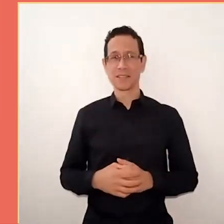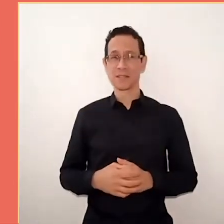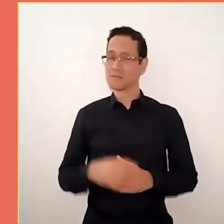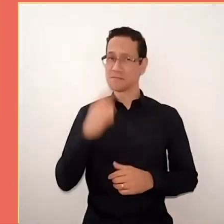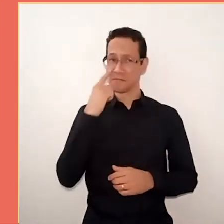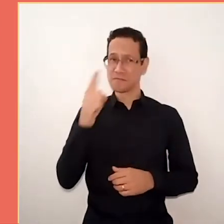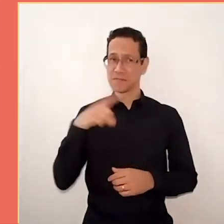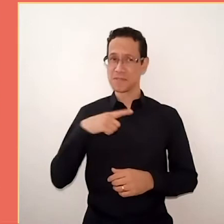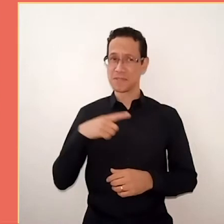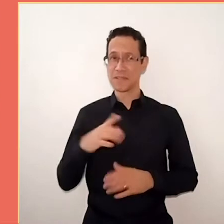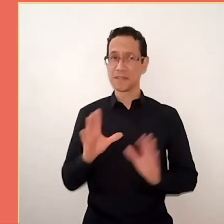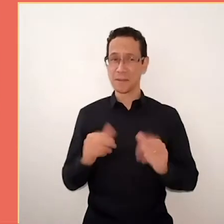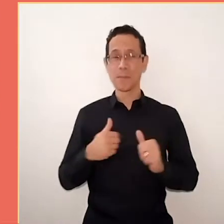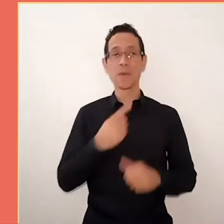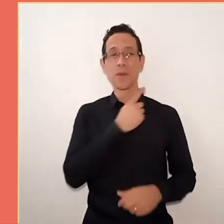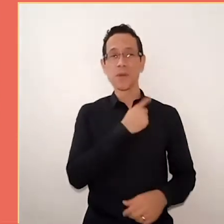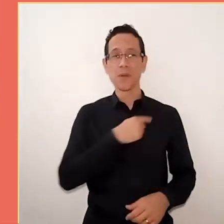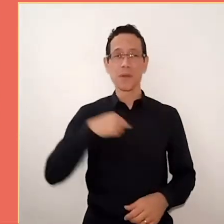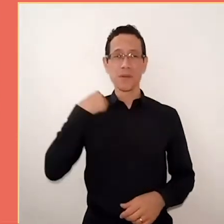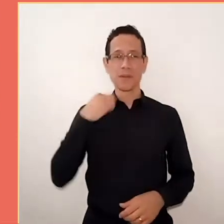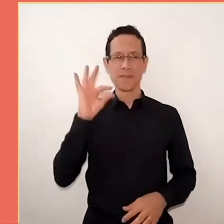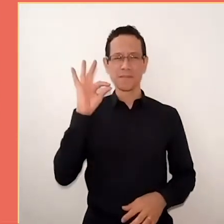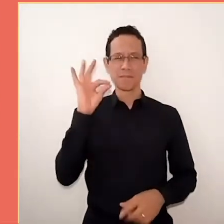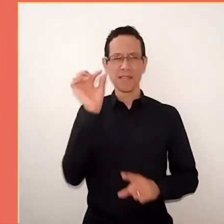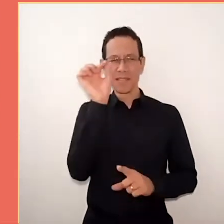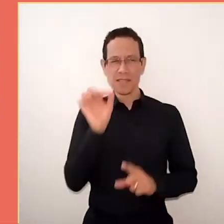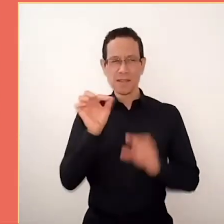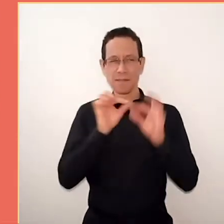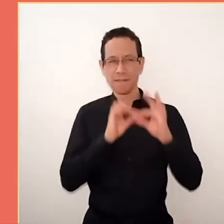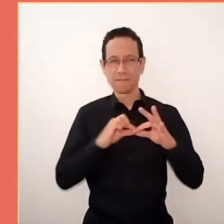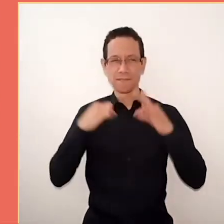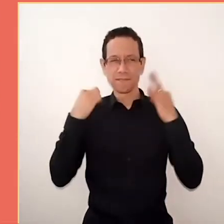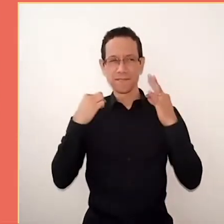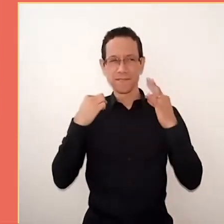Eu uso um colar bem fininho, prateado, nele esta pendurado uma bailarina,